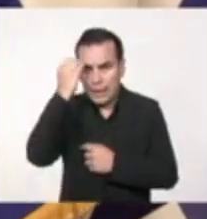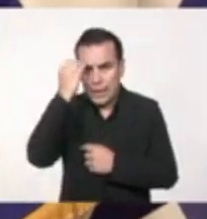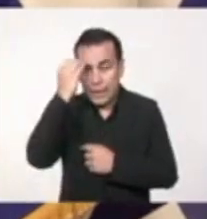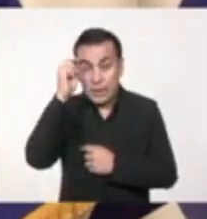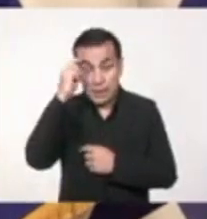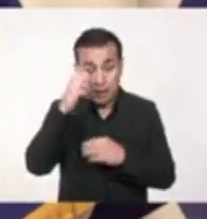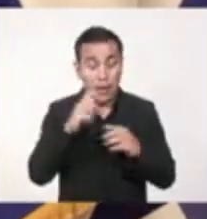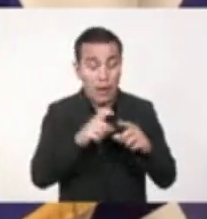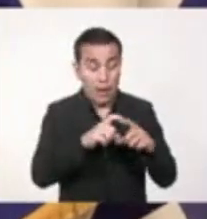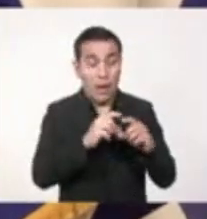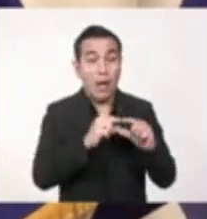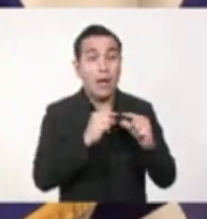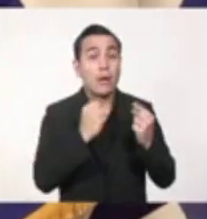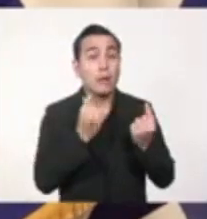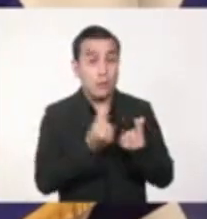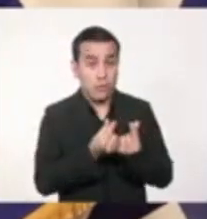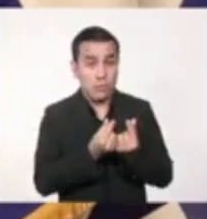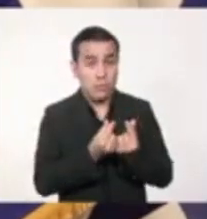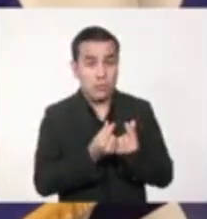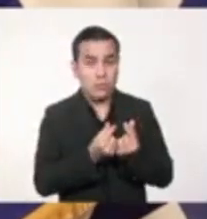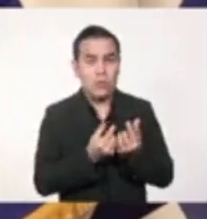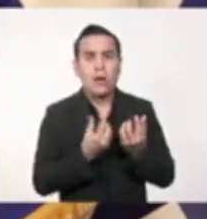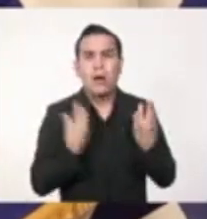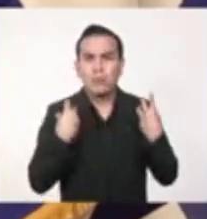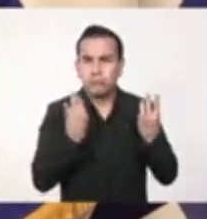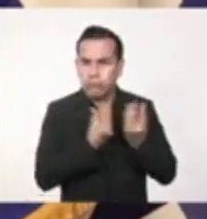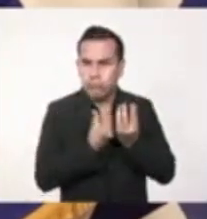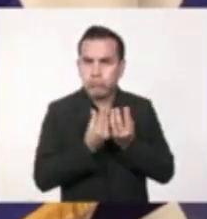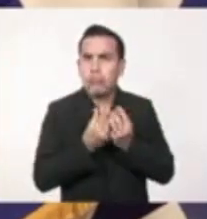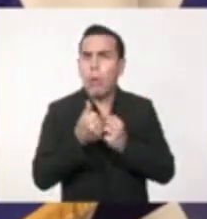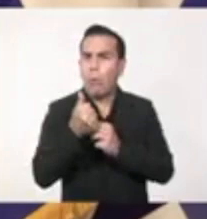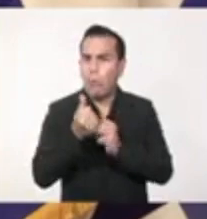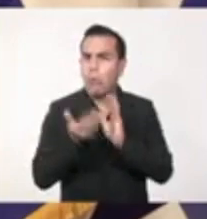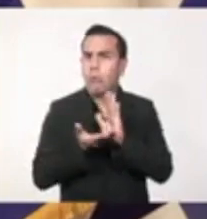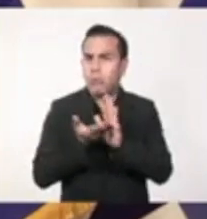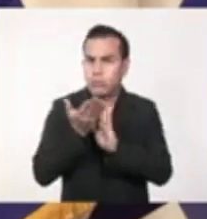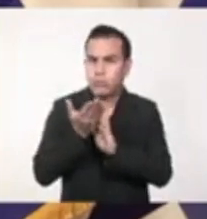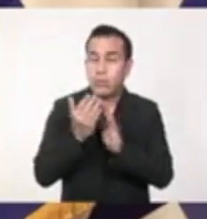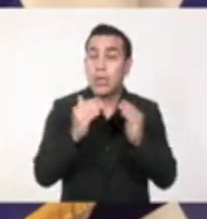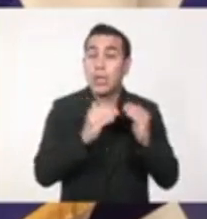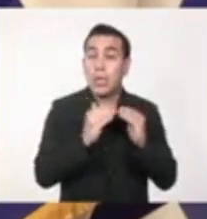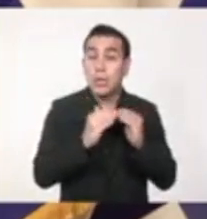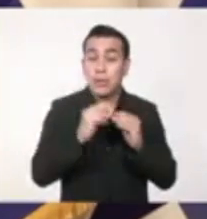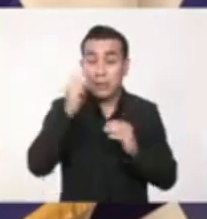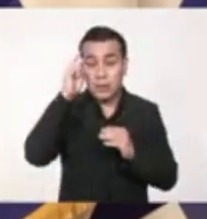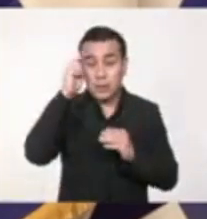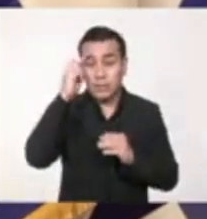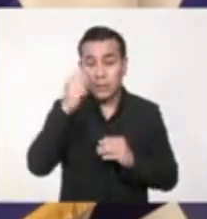ONEC with a lot of prestige. And they also represent an a